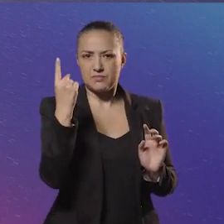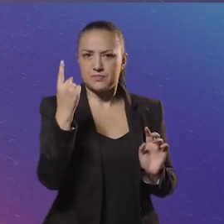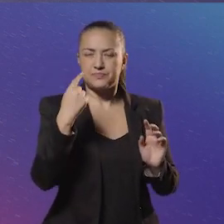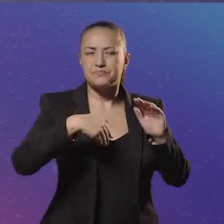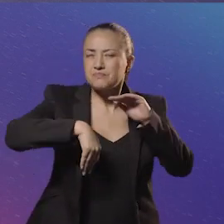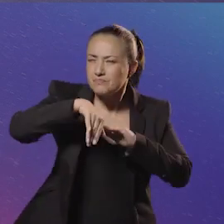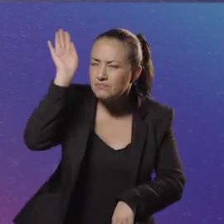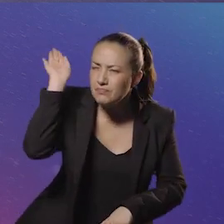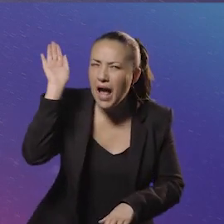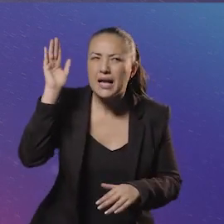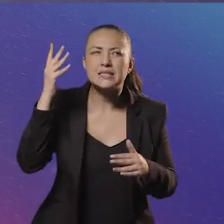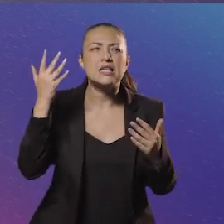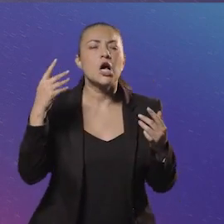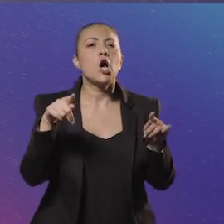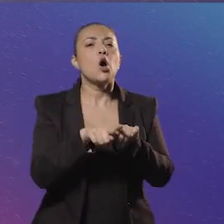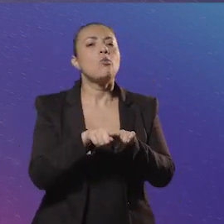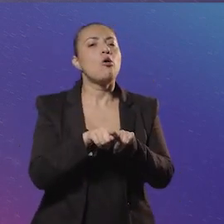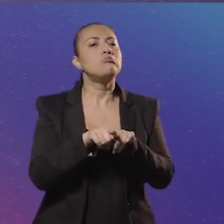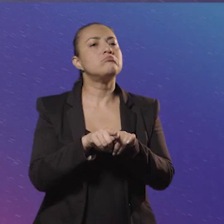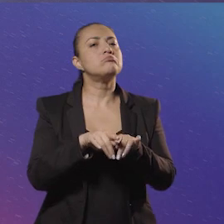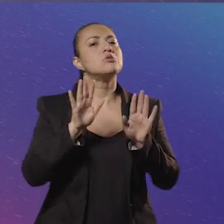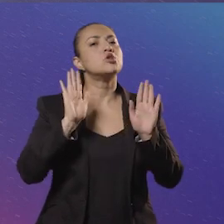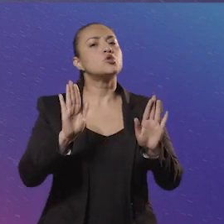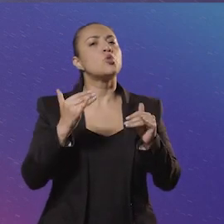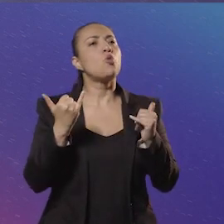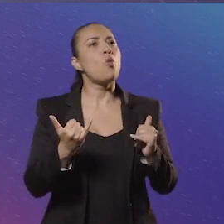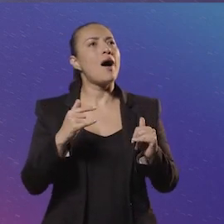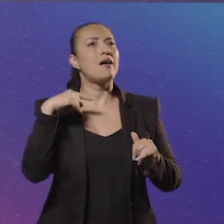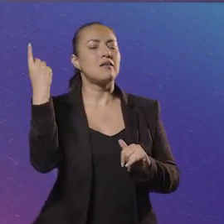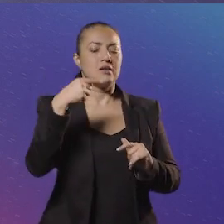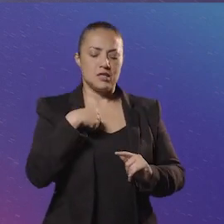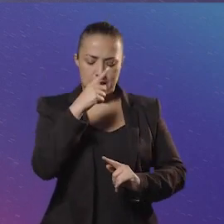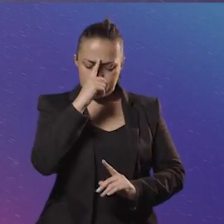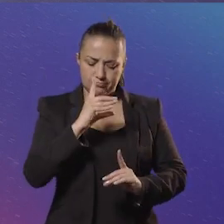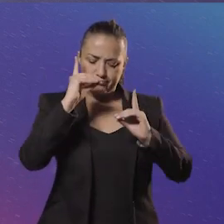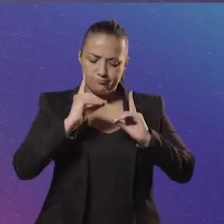y se configura mucho más como la decisión política de lesbocentrar nuestra vida